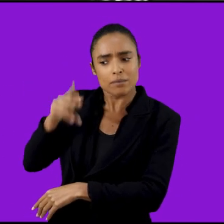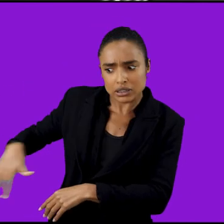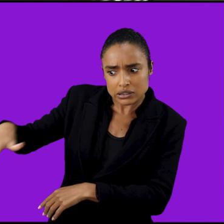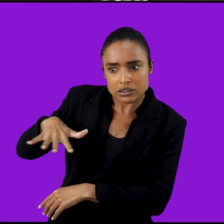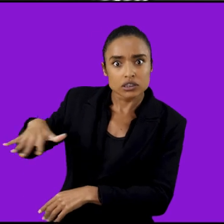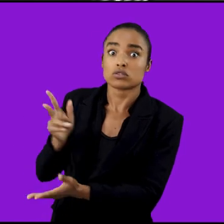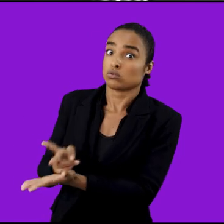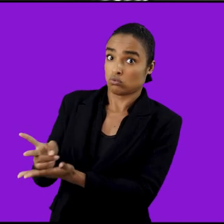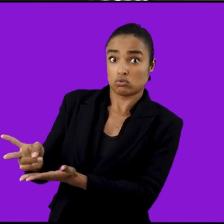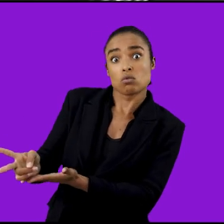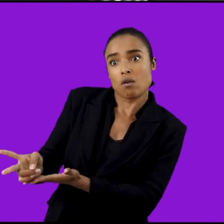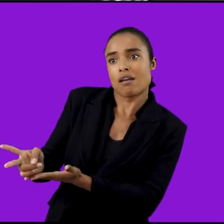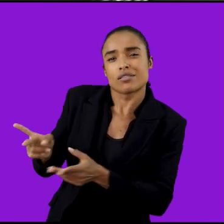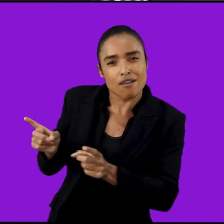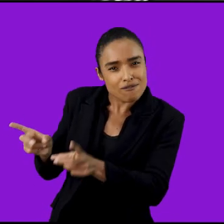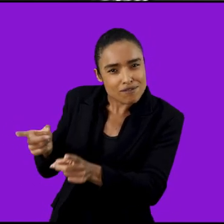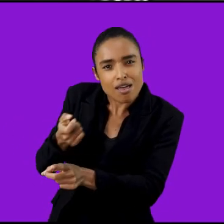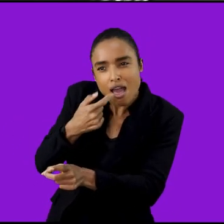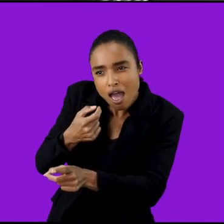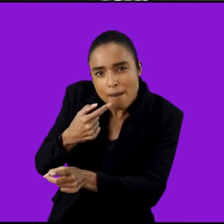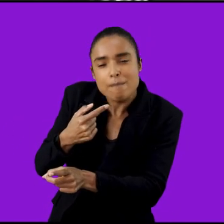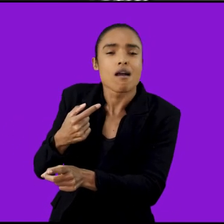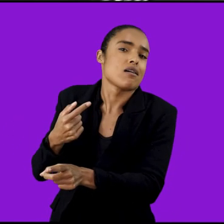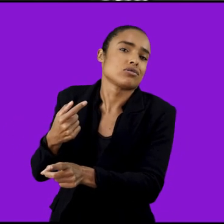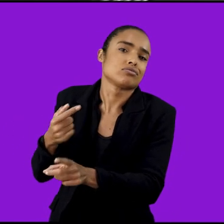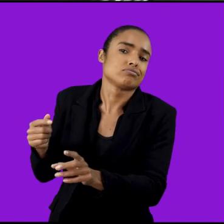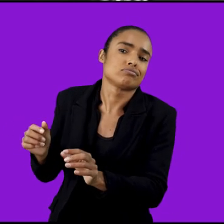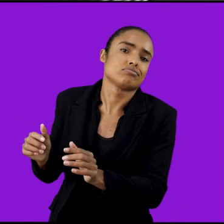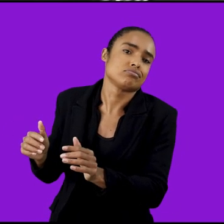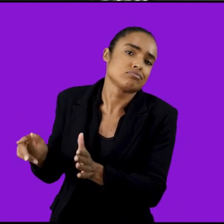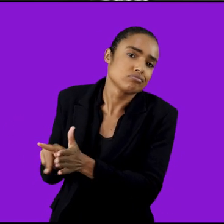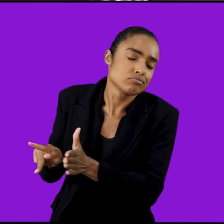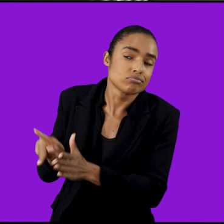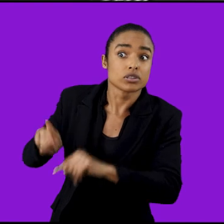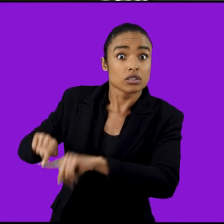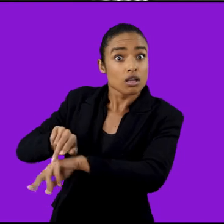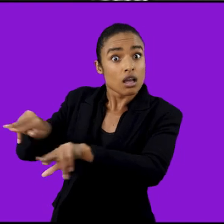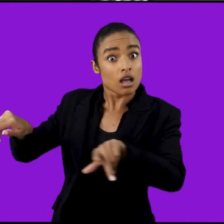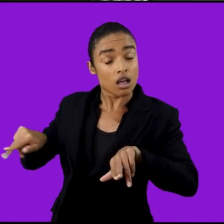tiozinhos continuam tudo lá. Uma feira é uma fresta. Uma das muitas frestas criadas